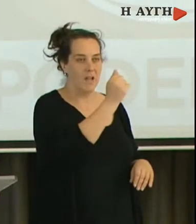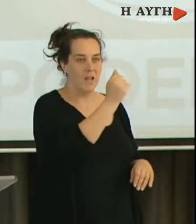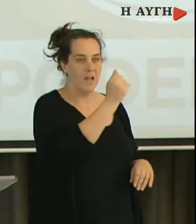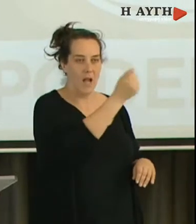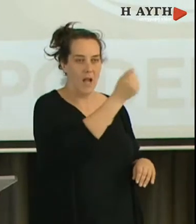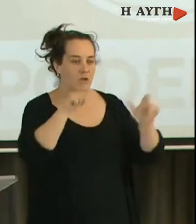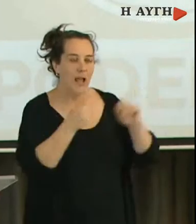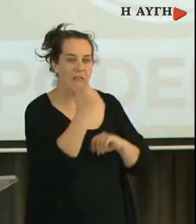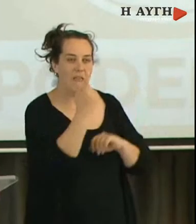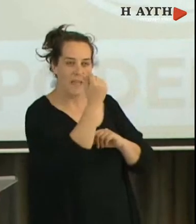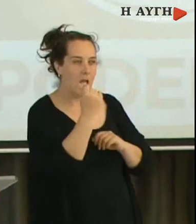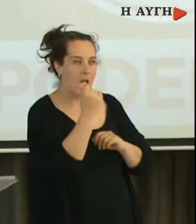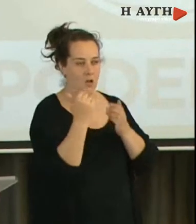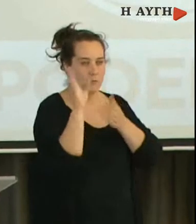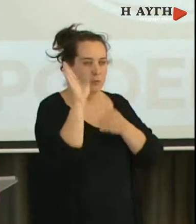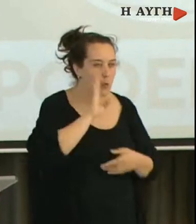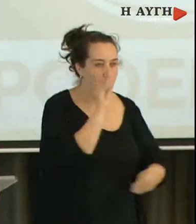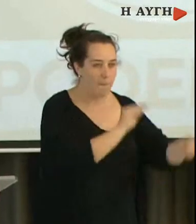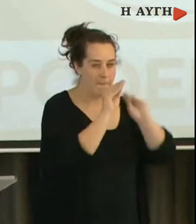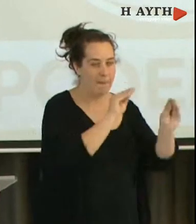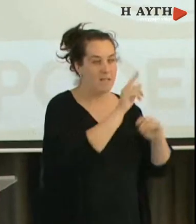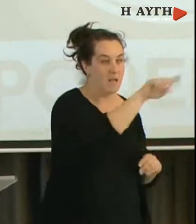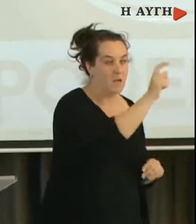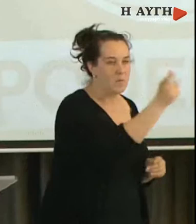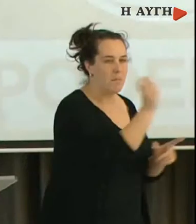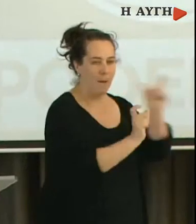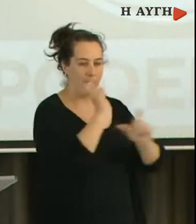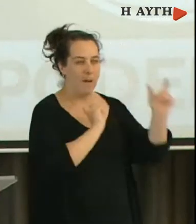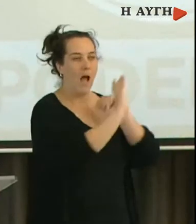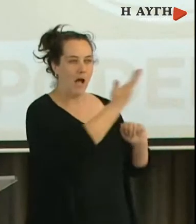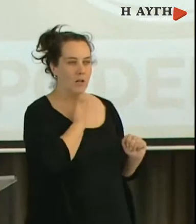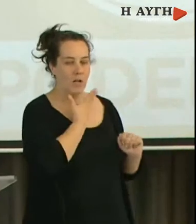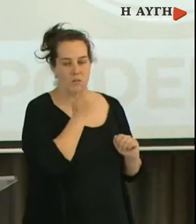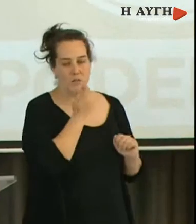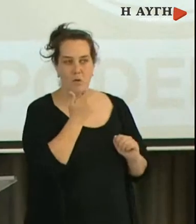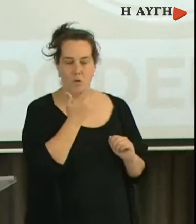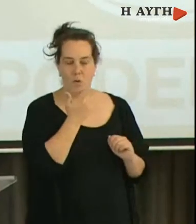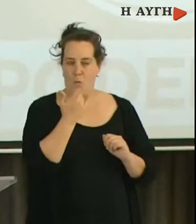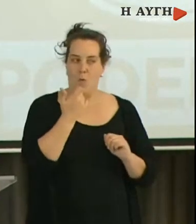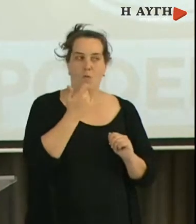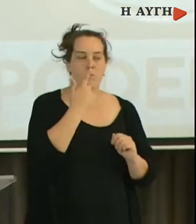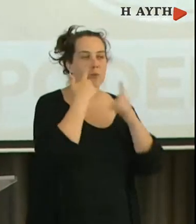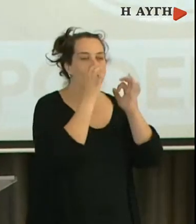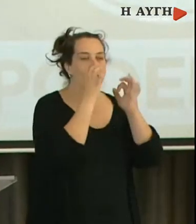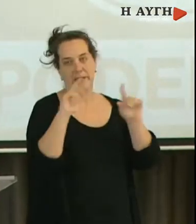billetes de 500 euros en sus sedes nos insultan y nos atacan desesperadamente desde los medios de comunicación